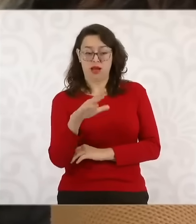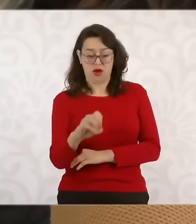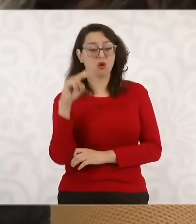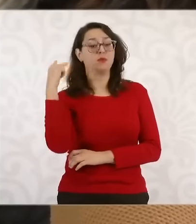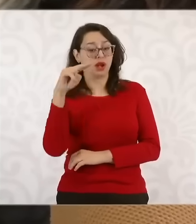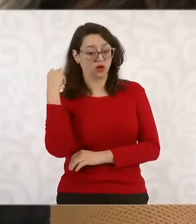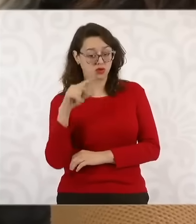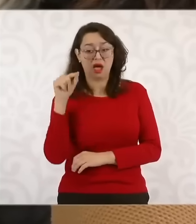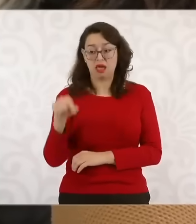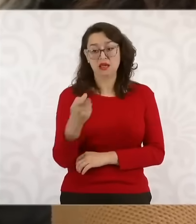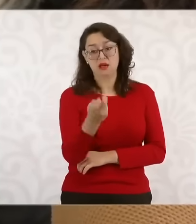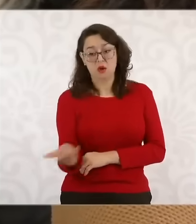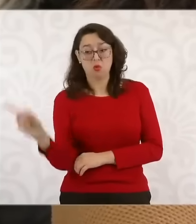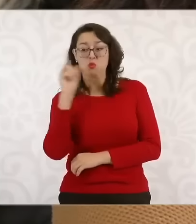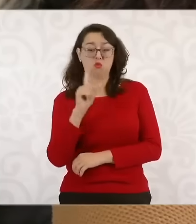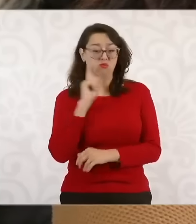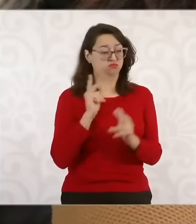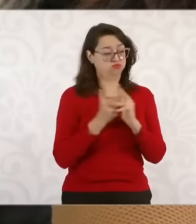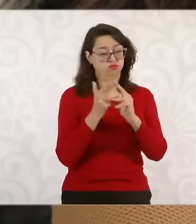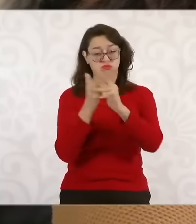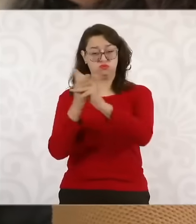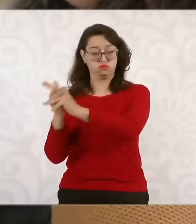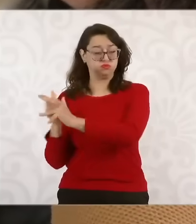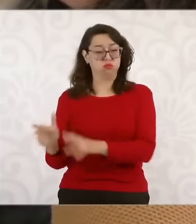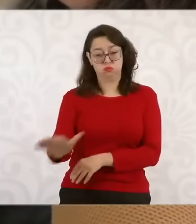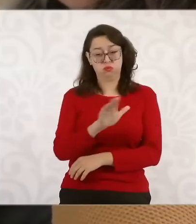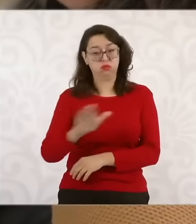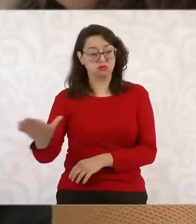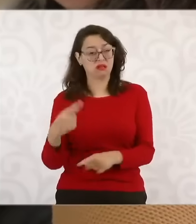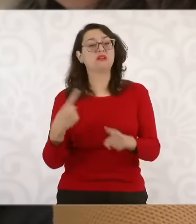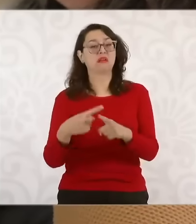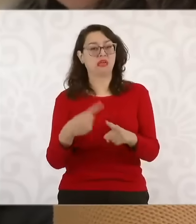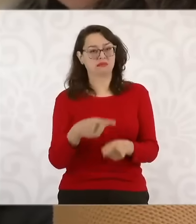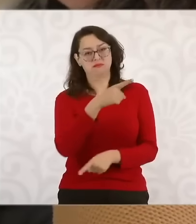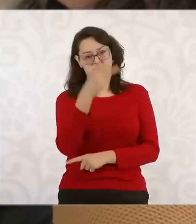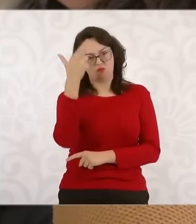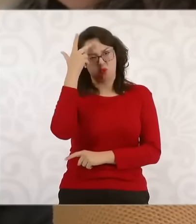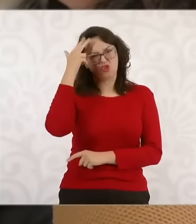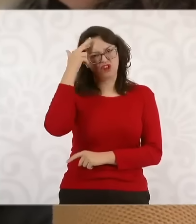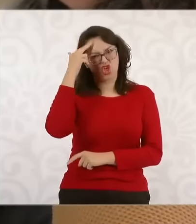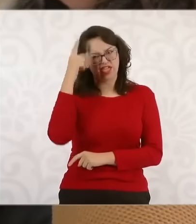masacradas muchísimas mujeres por órdenes de Porfirio Díaz que mandó al ejército a a masacrar.